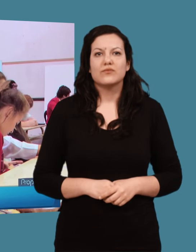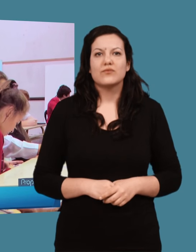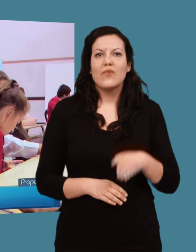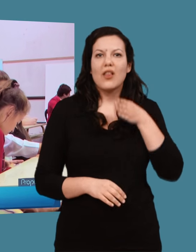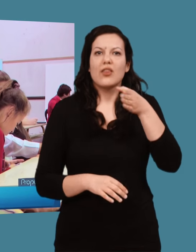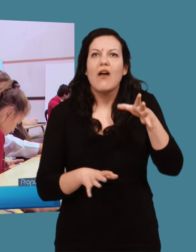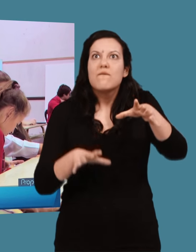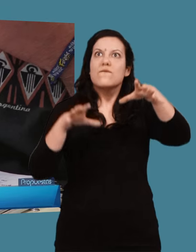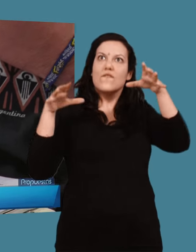Parece un monstruo la facultad.